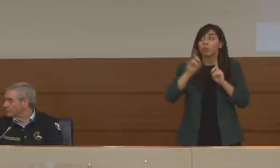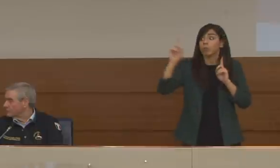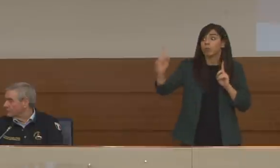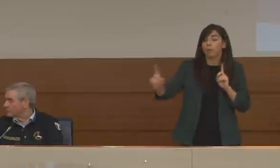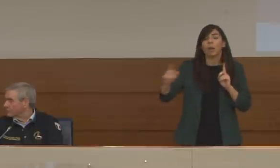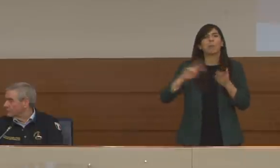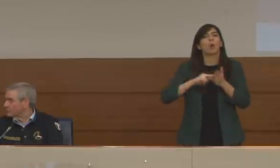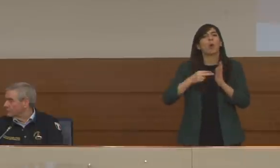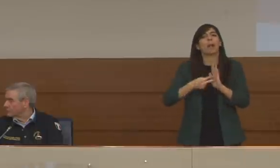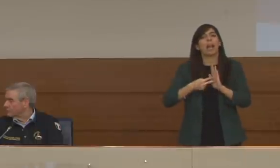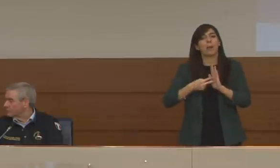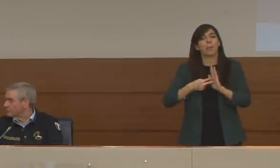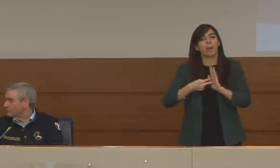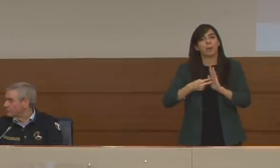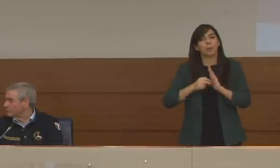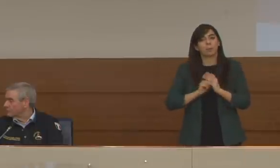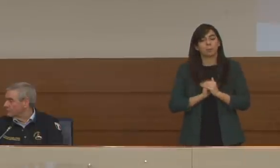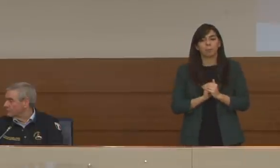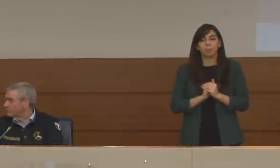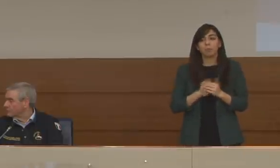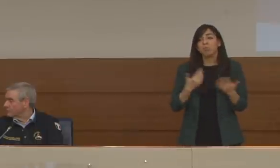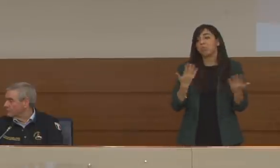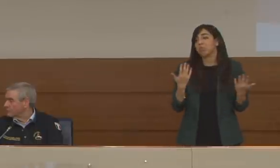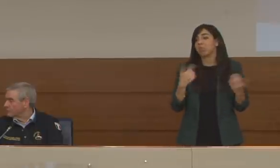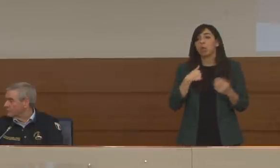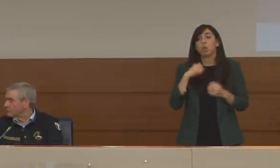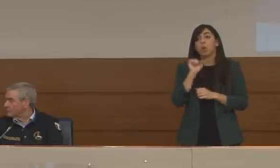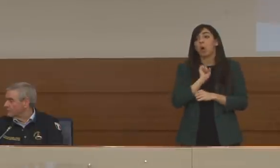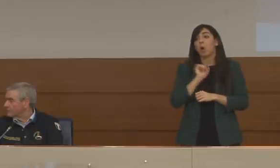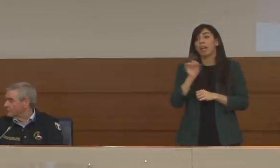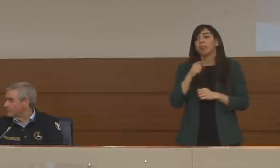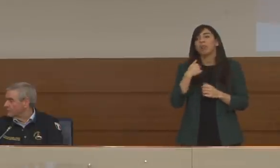problematico. Non prevedo, mi sembra abbastanza